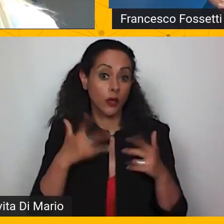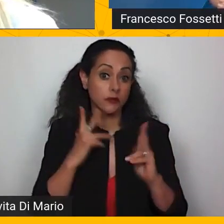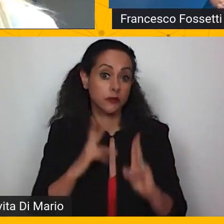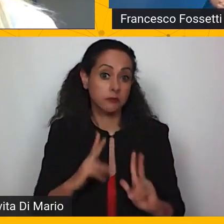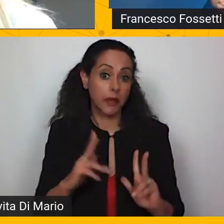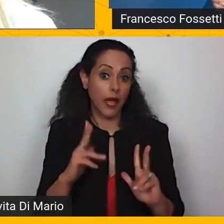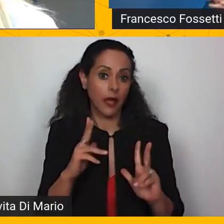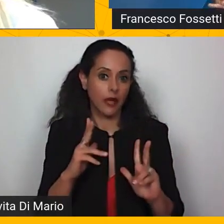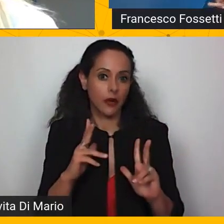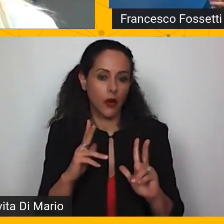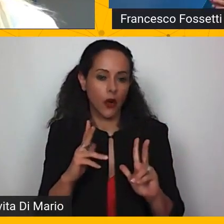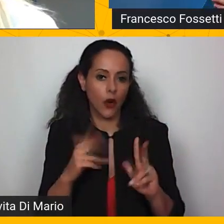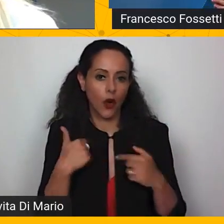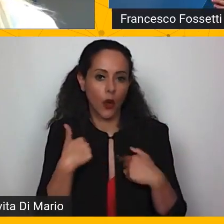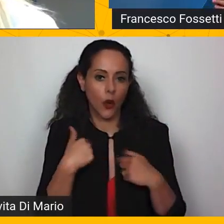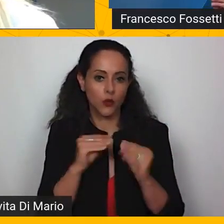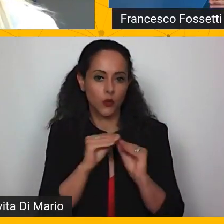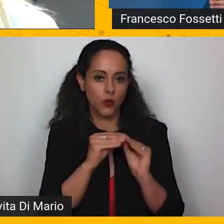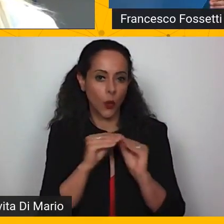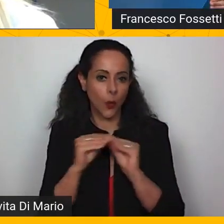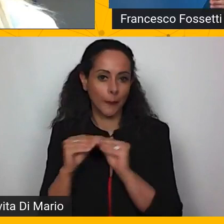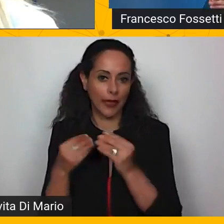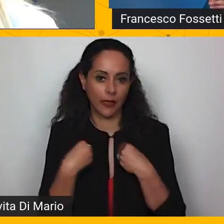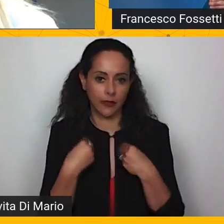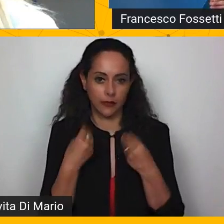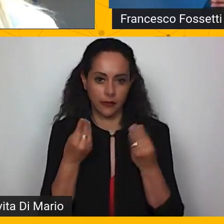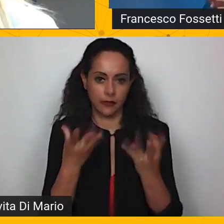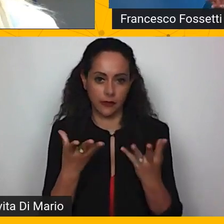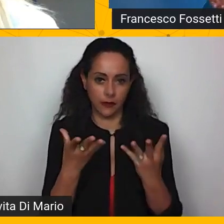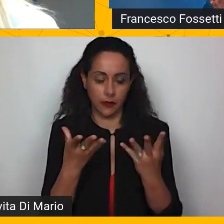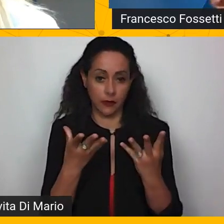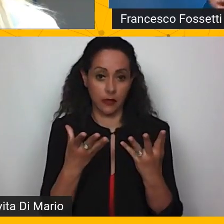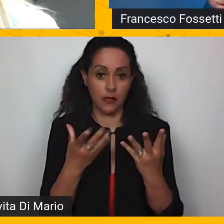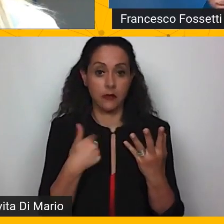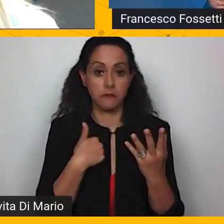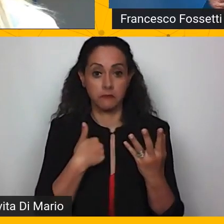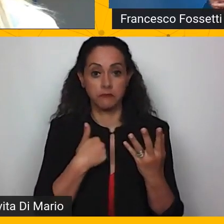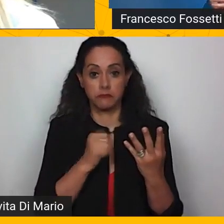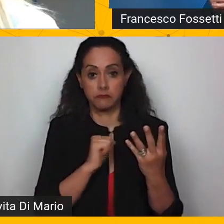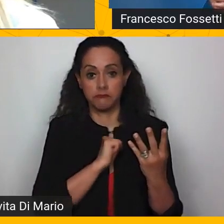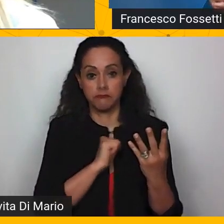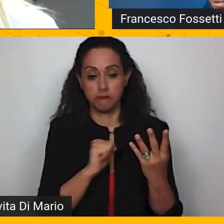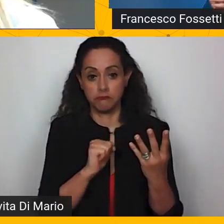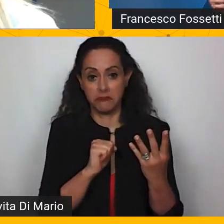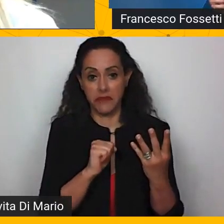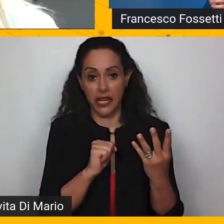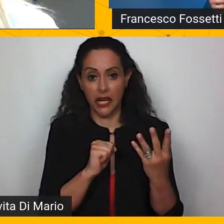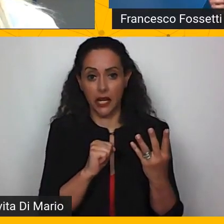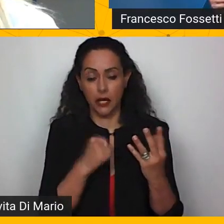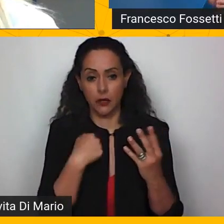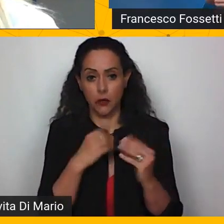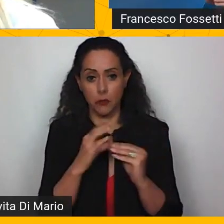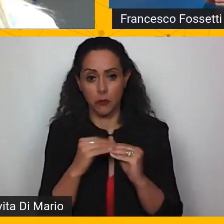spero che insomma comunque sia con questi strumenti eh io